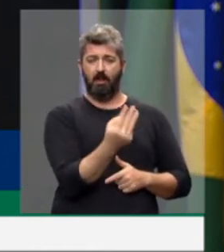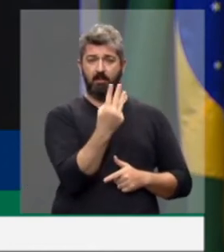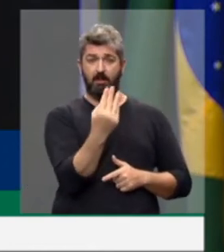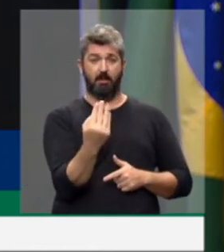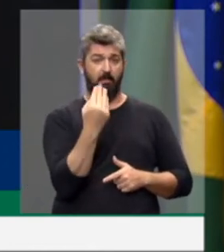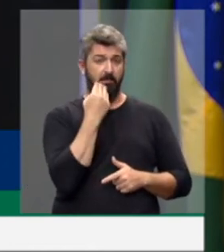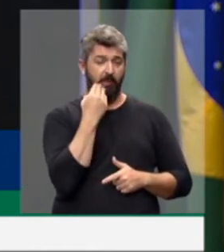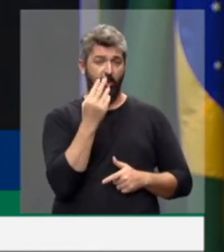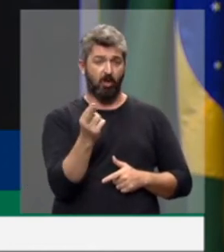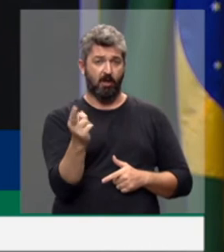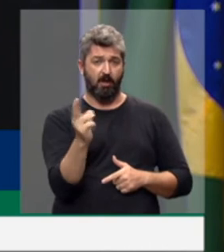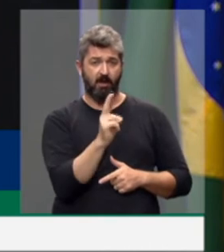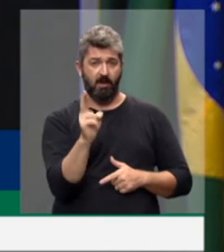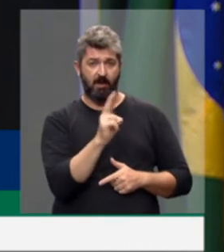ESPECIFICAMENTE DE CADA PONTO,